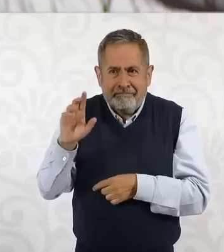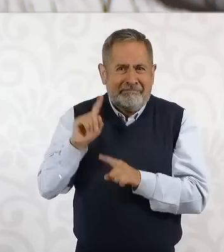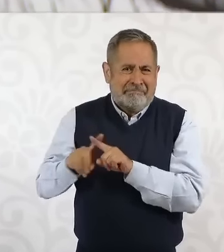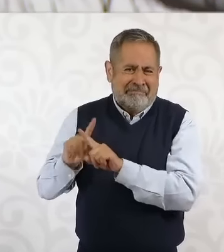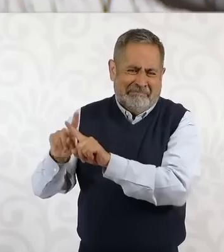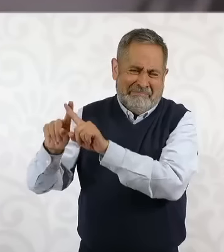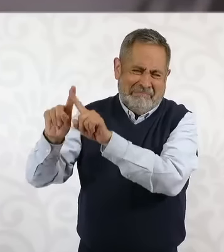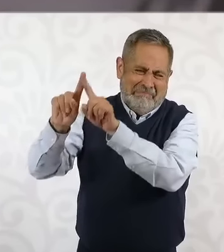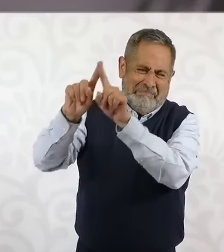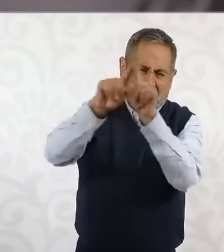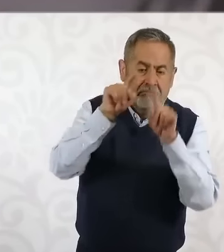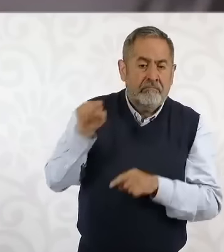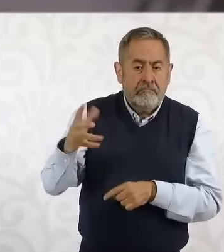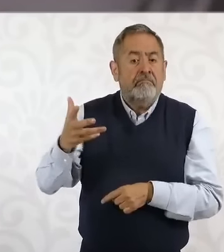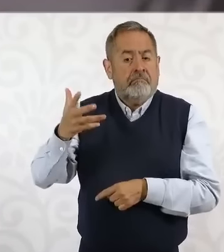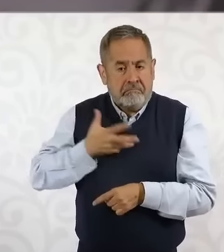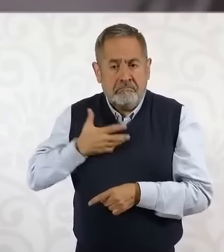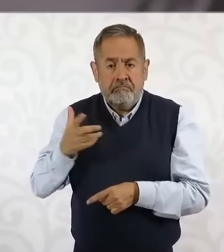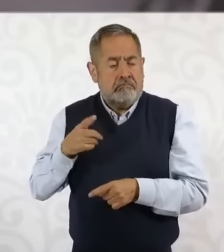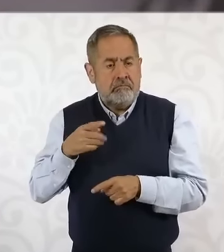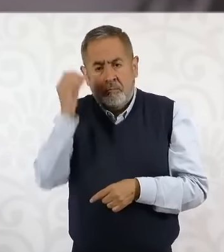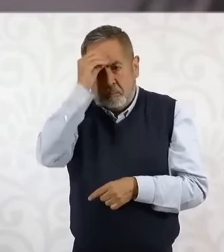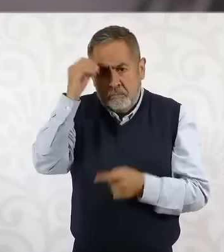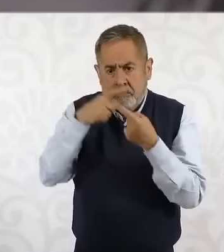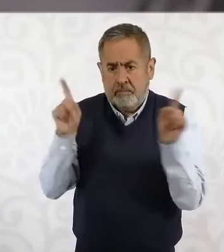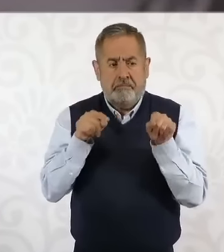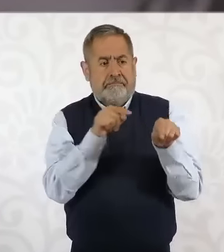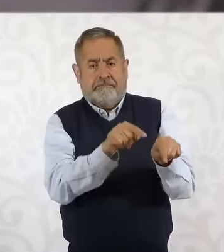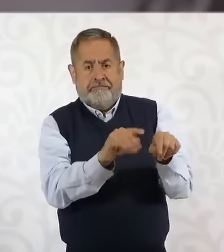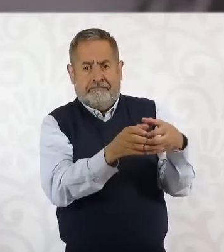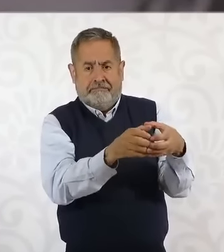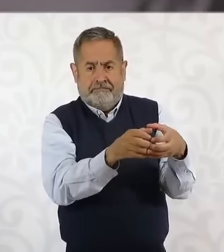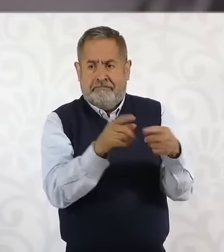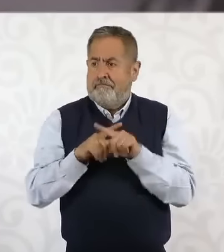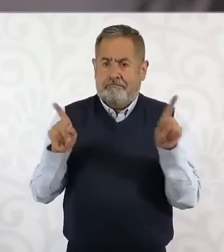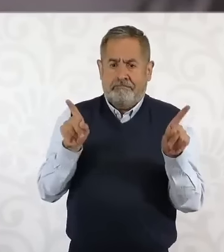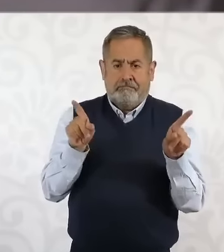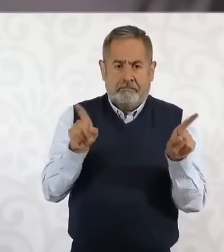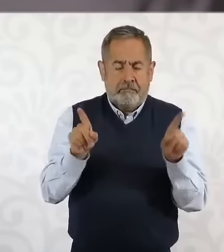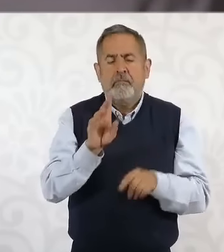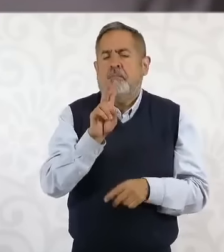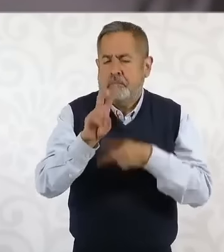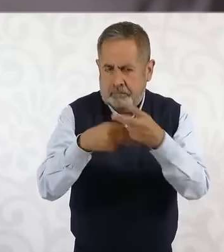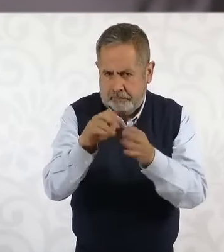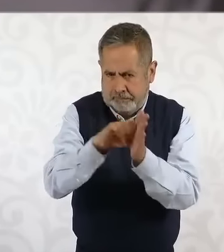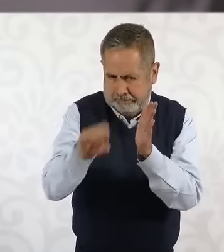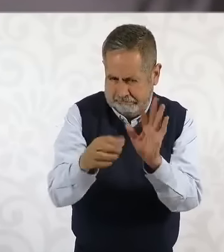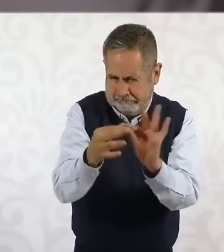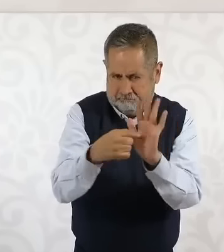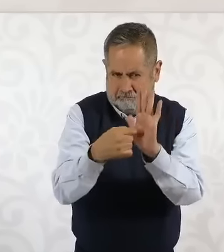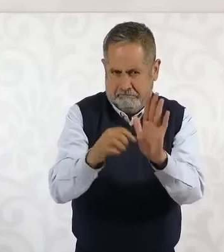de que tienen sus posiciones. Entonces, sí, pero fíjense, te voy a poner un ejemplo,